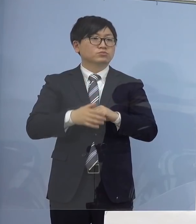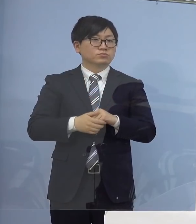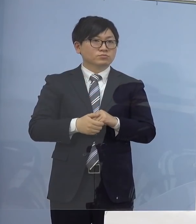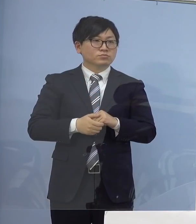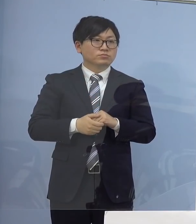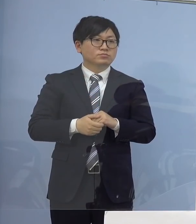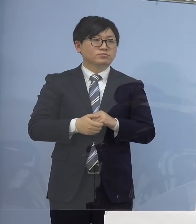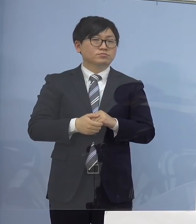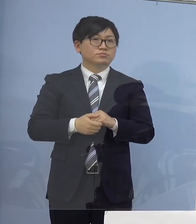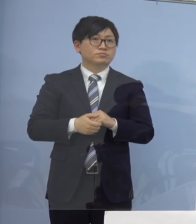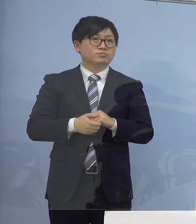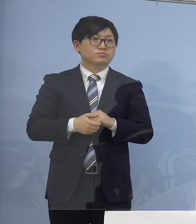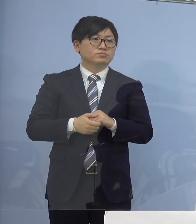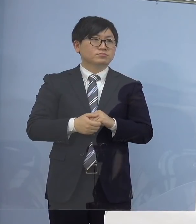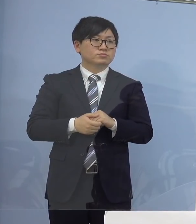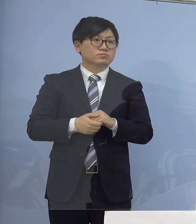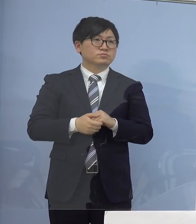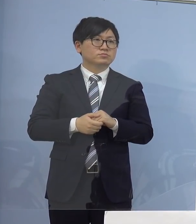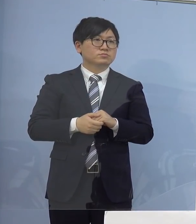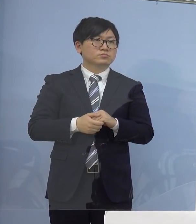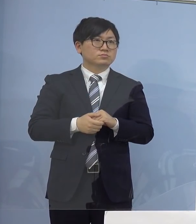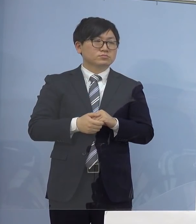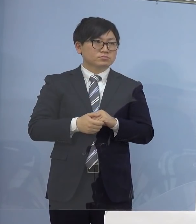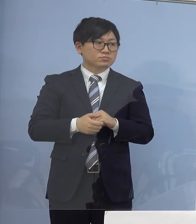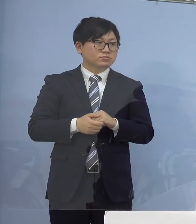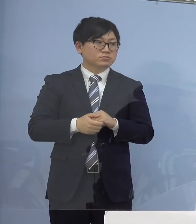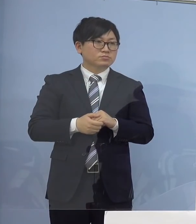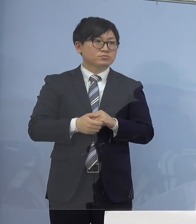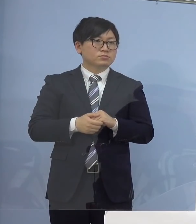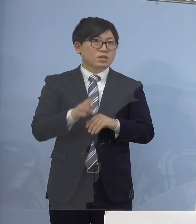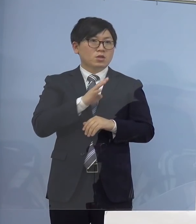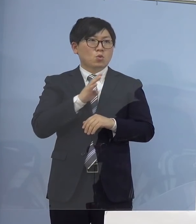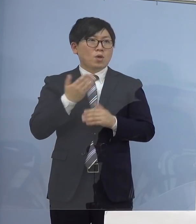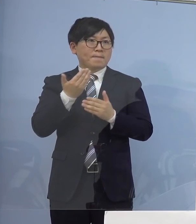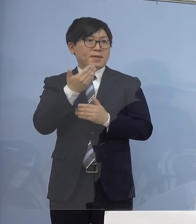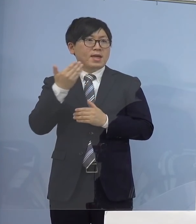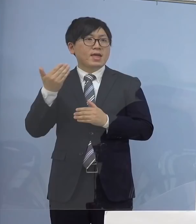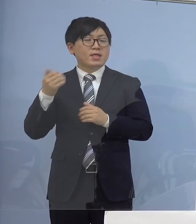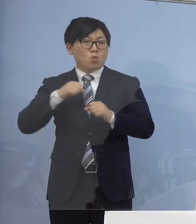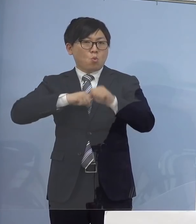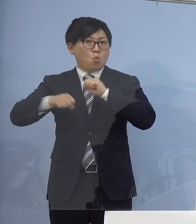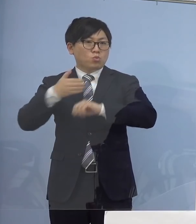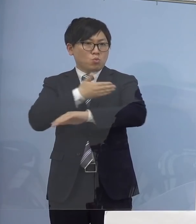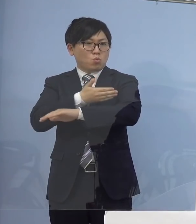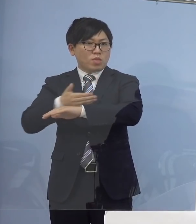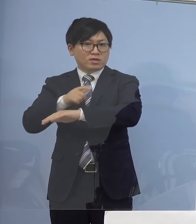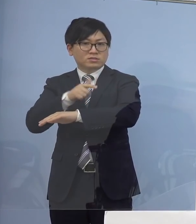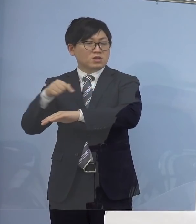発症2日前の行動歴で特段 言及させていただきたい行動歴としては